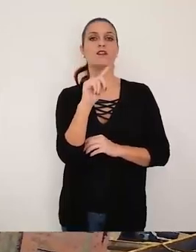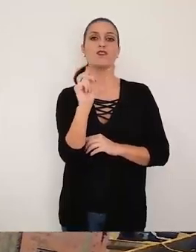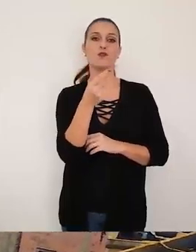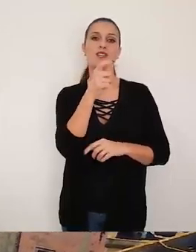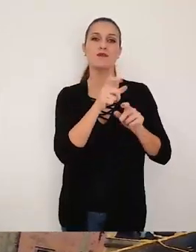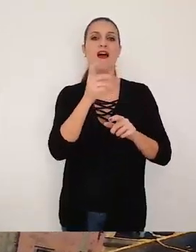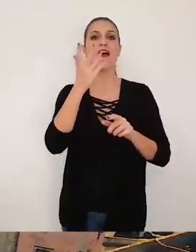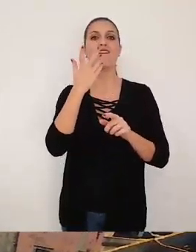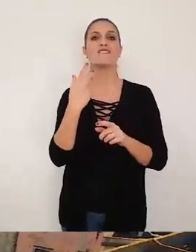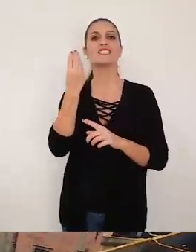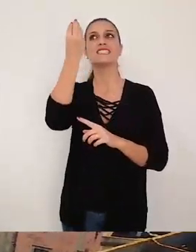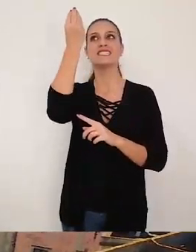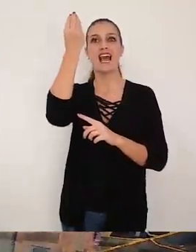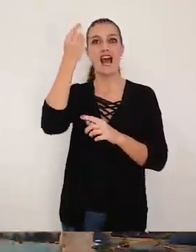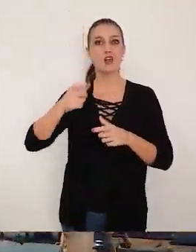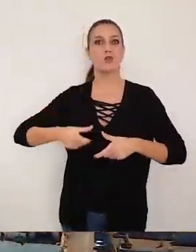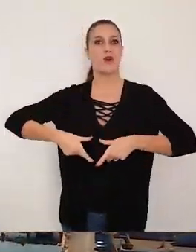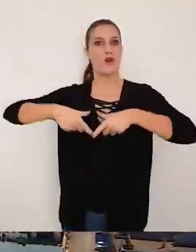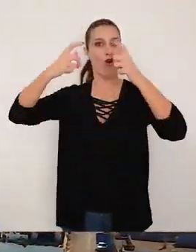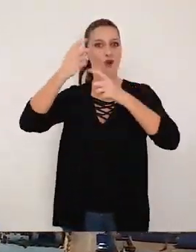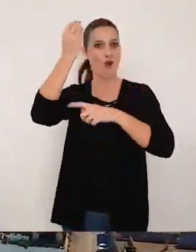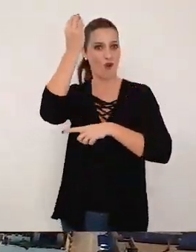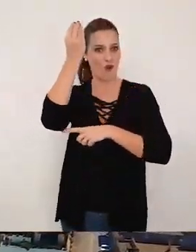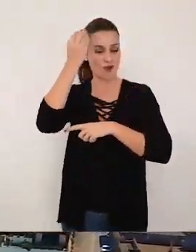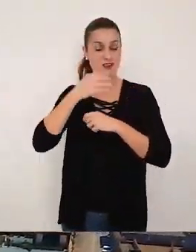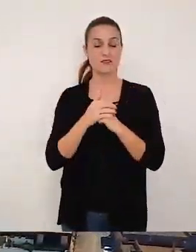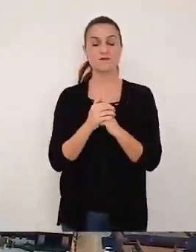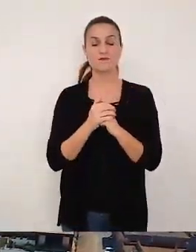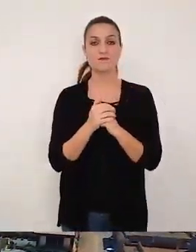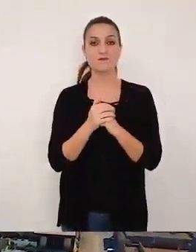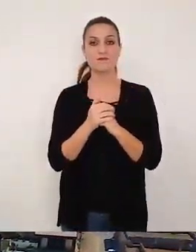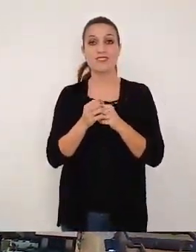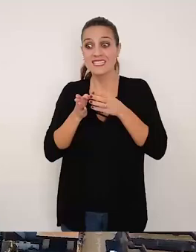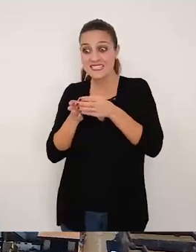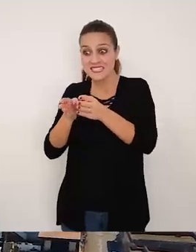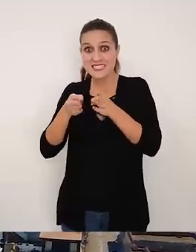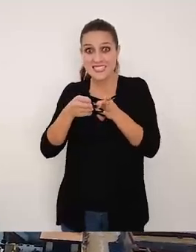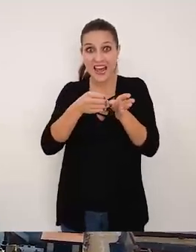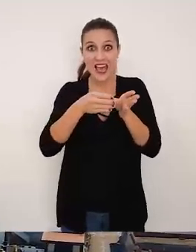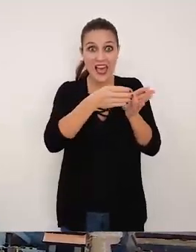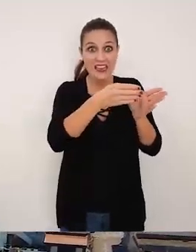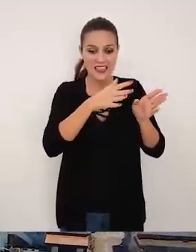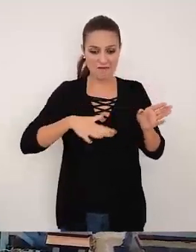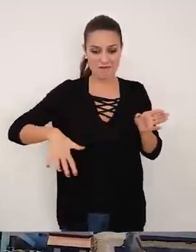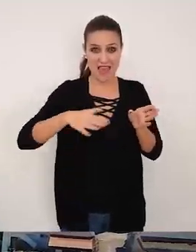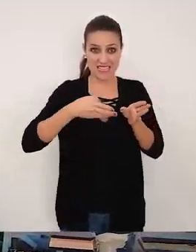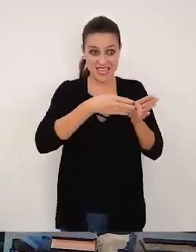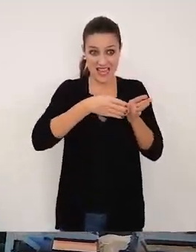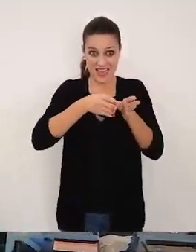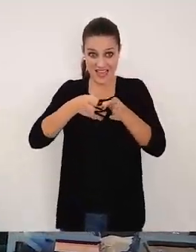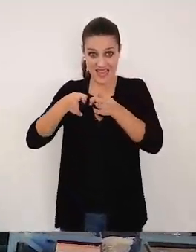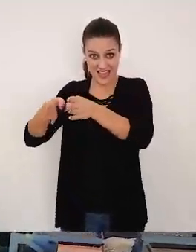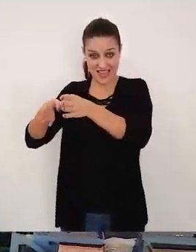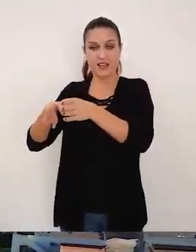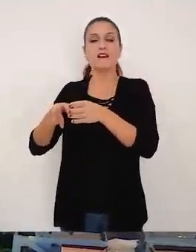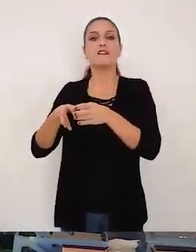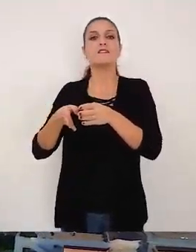Le stradine del centro si diramano intorno alla piazza, luogo in cui confluiscono le